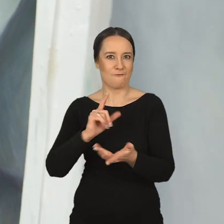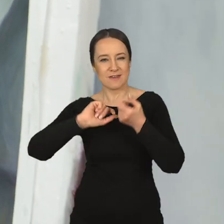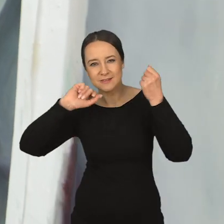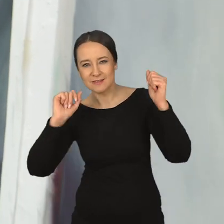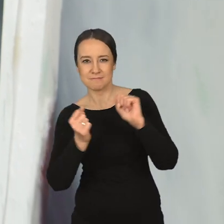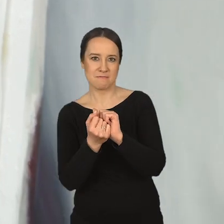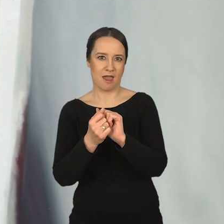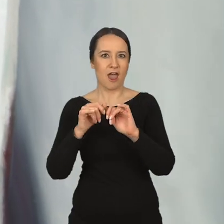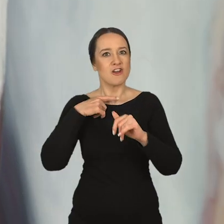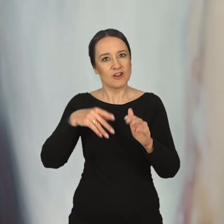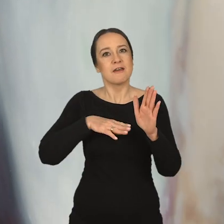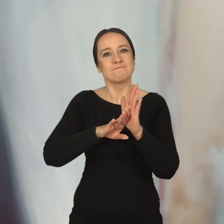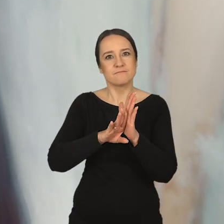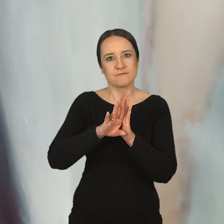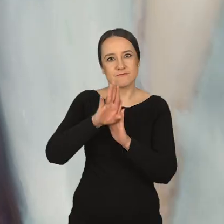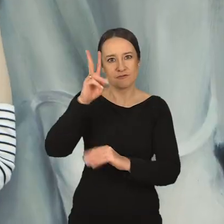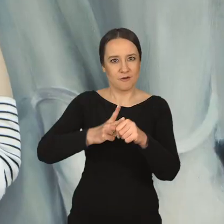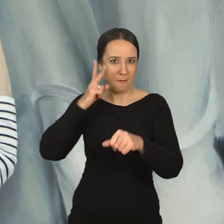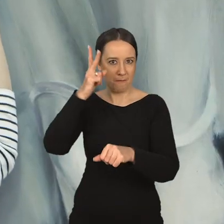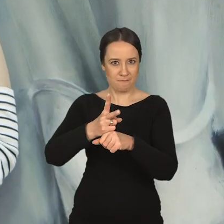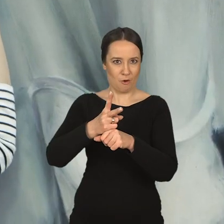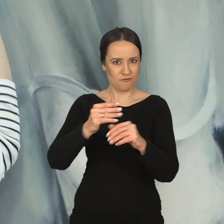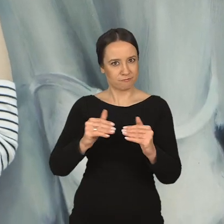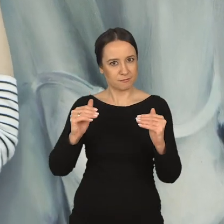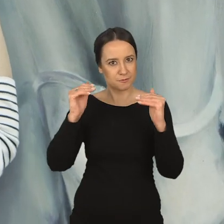i koniecznych zmian zwiększających poziom dostępności na naszym wydziale.